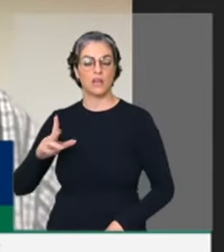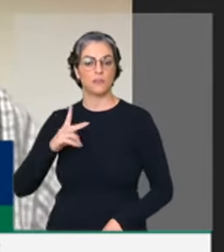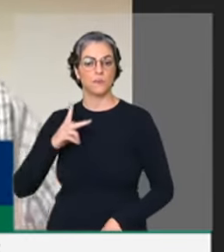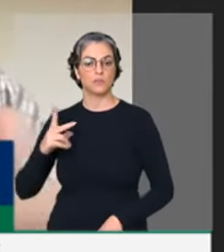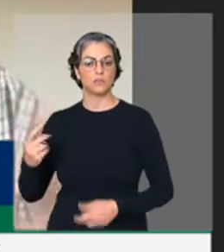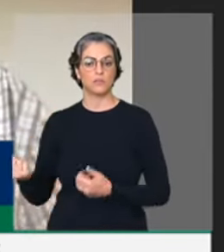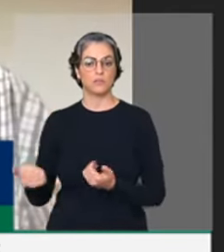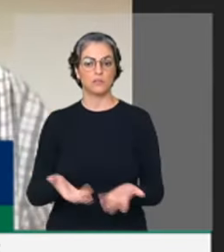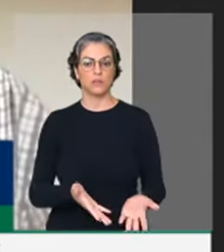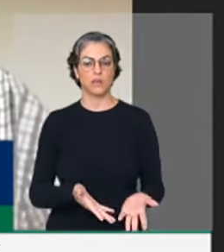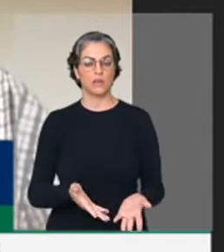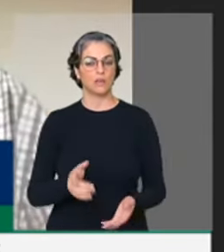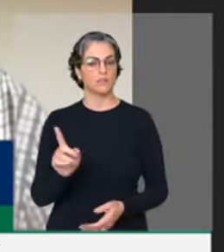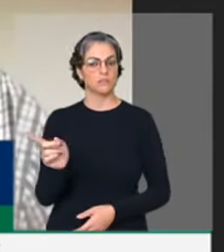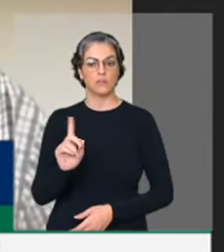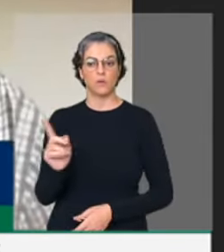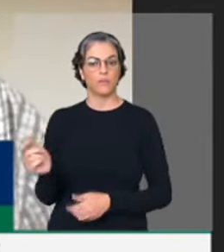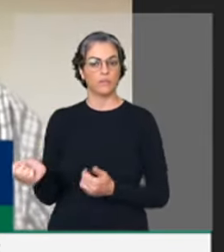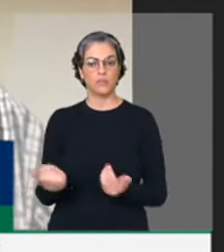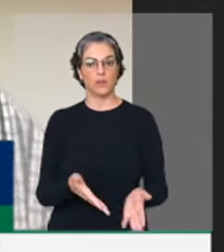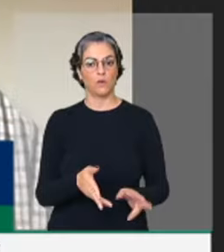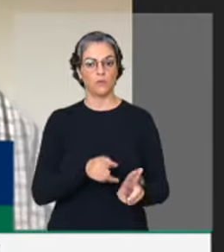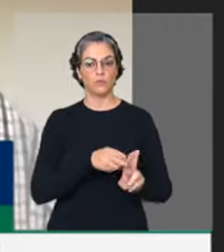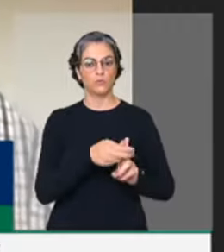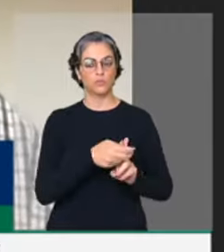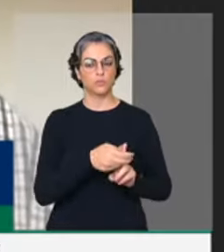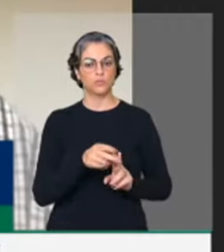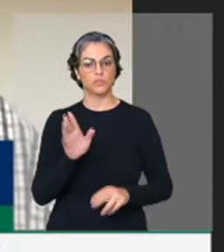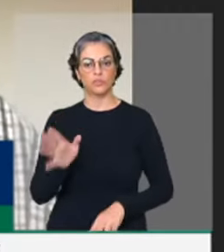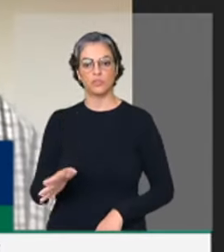EMPRESÁRIOS FURANDO A FILA E UTILIZANDO ESSAS VACINAS.... PARA O SEU PRÓPRIO INTERESSE.